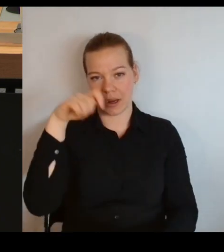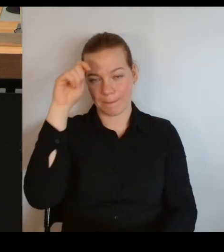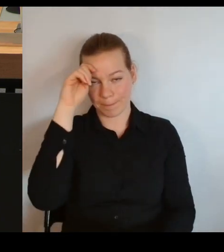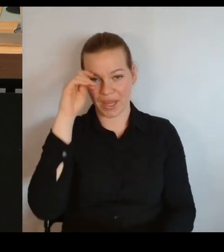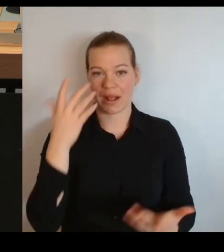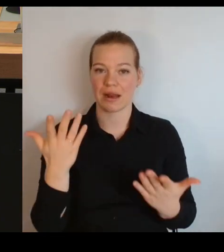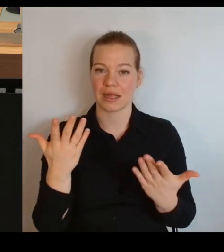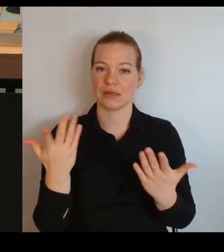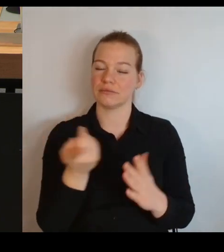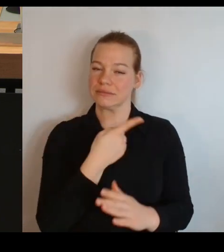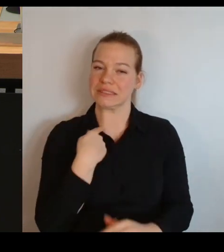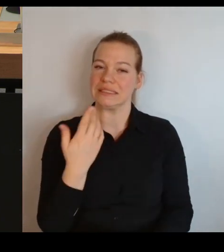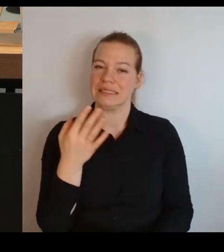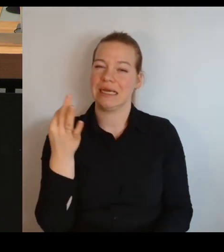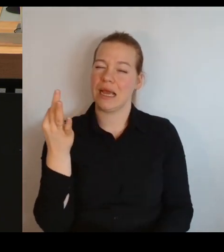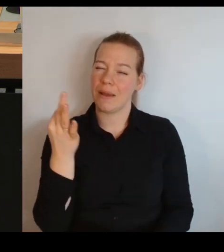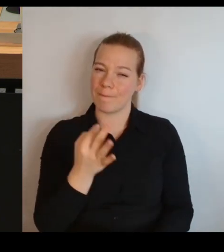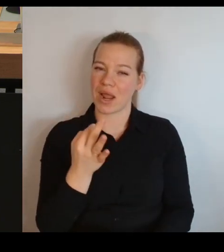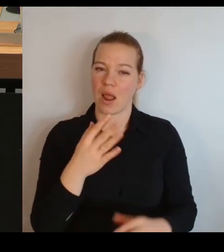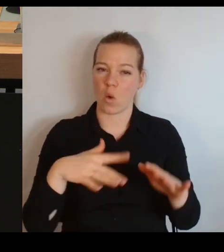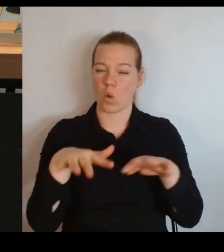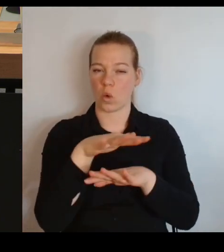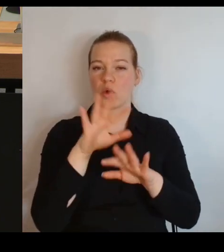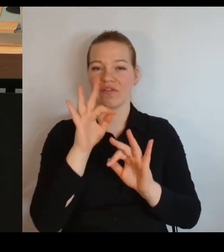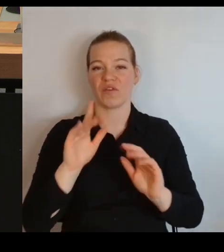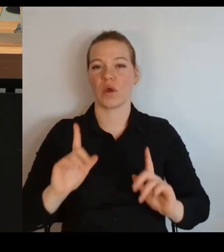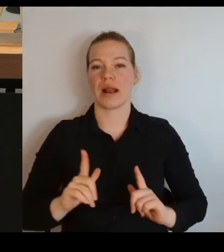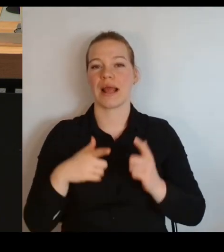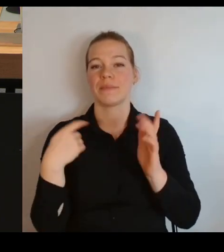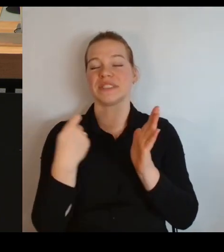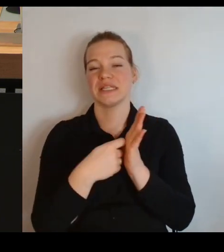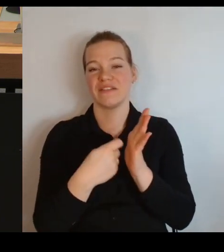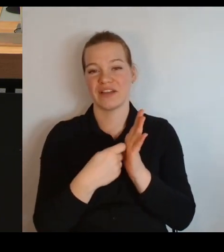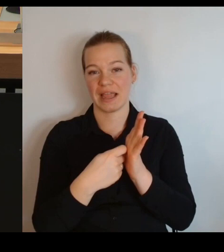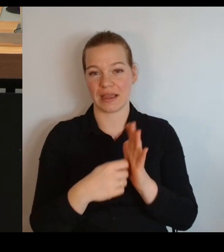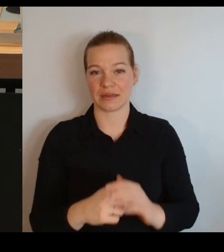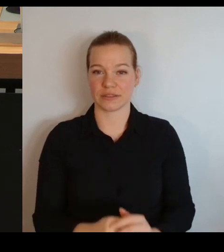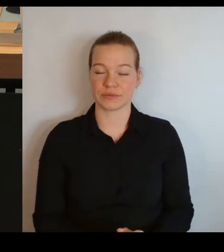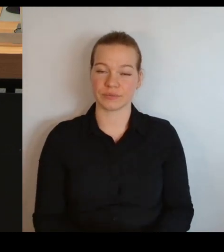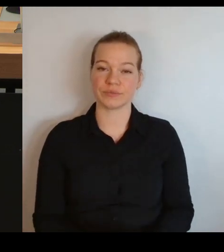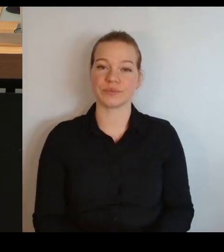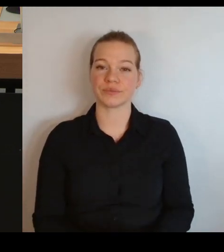Der Erhalt guter Lebensbedingungen für alle in der Stadt ist oberstes Ziel unserer Klimaresinsagenda.